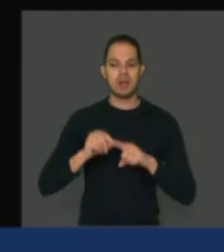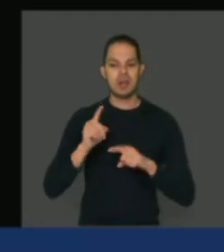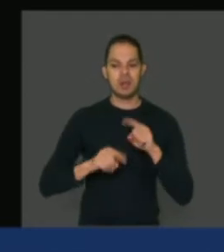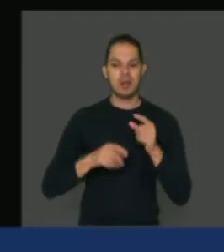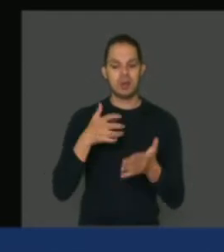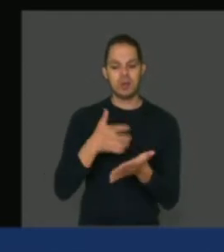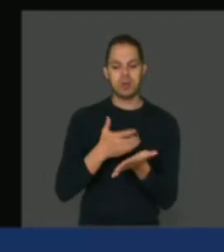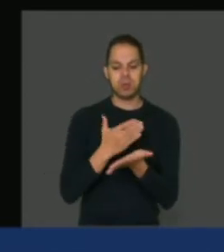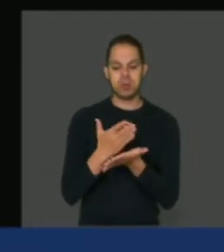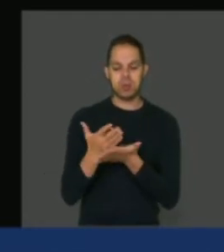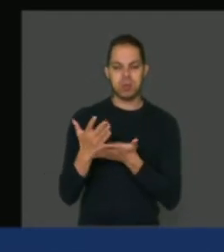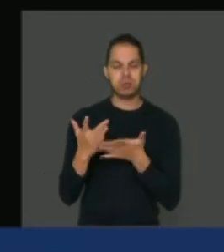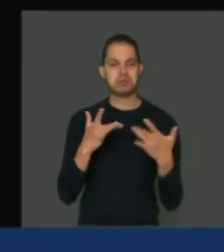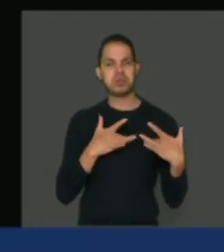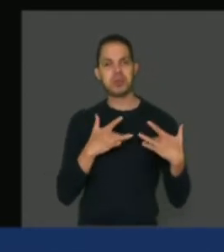SOLIDÁRIOS DA PREVIDÊNCIA PÚBLICA QUEM SABE É O SONHO